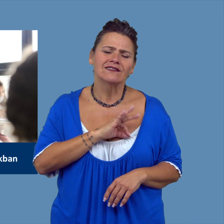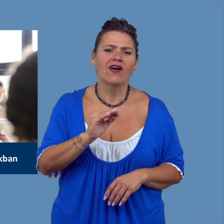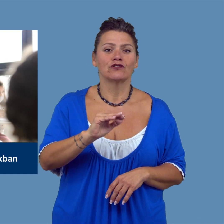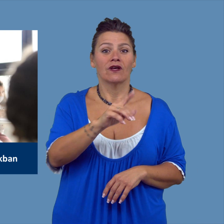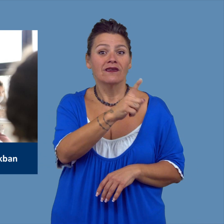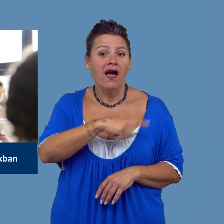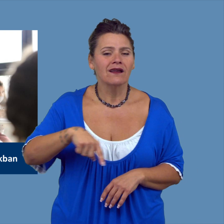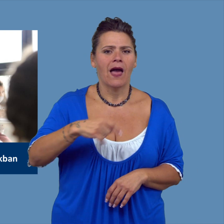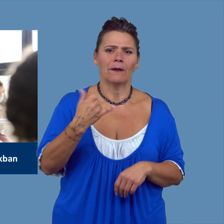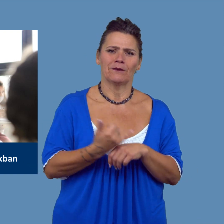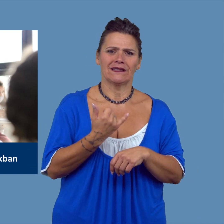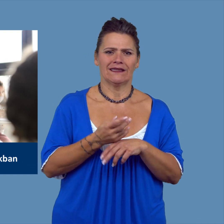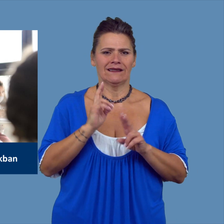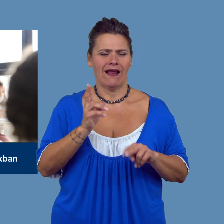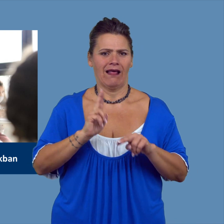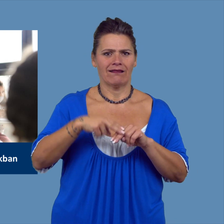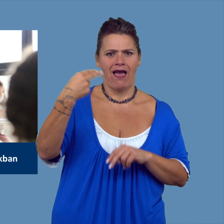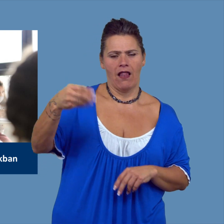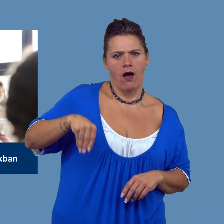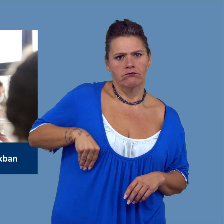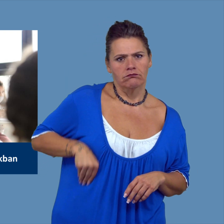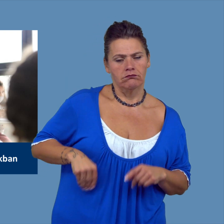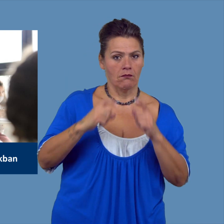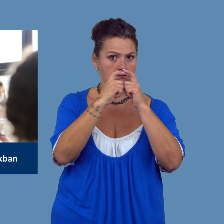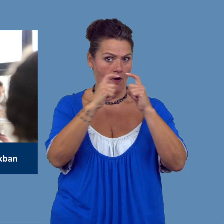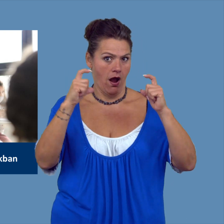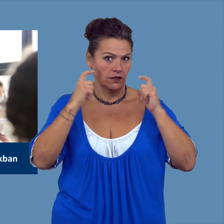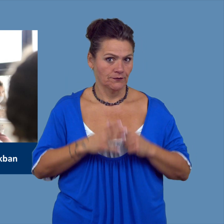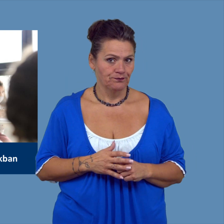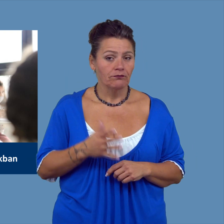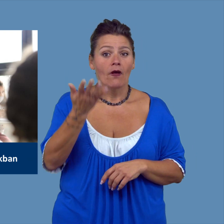hogy a gyerekeknél mindig legyen maszk,